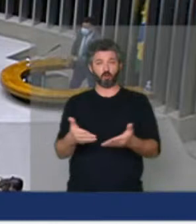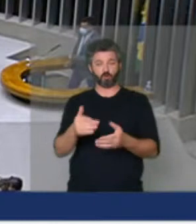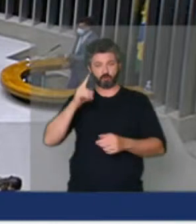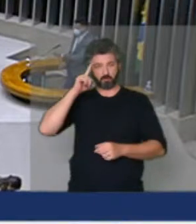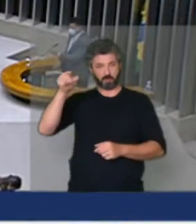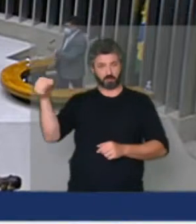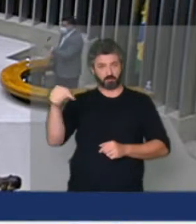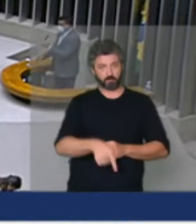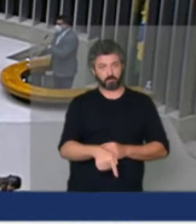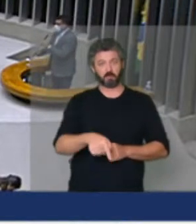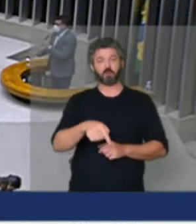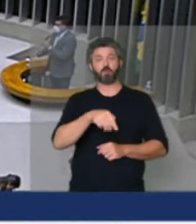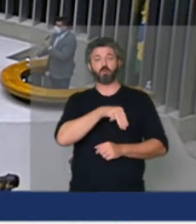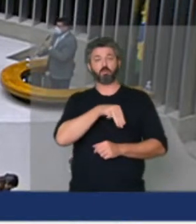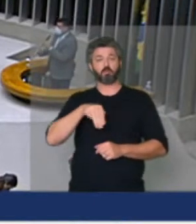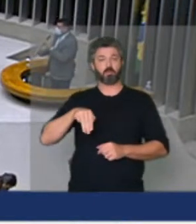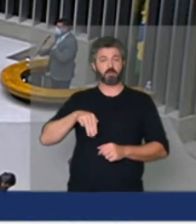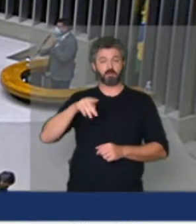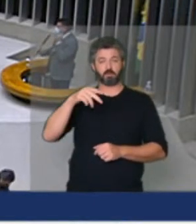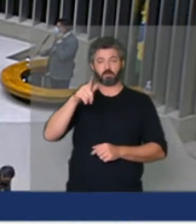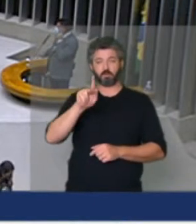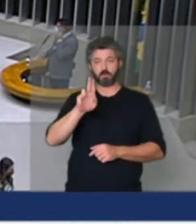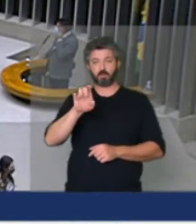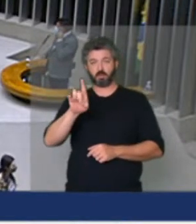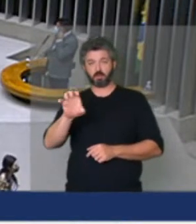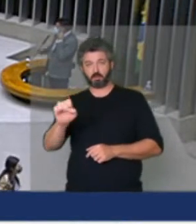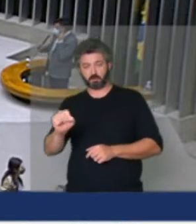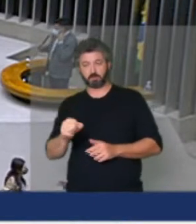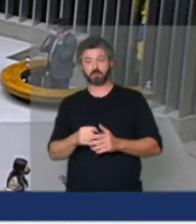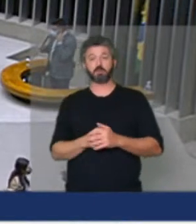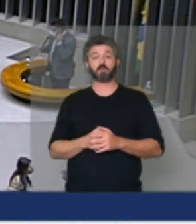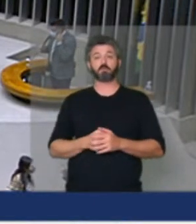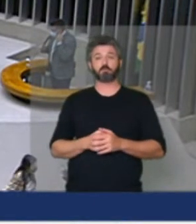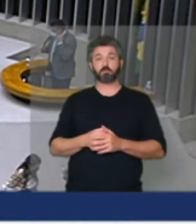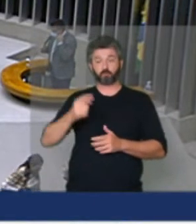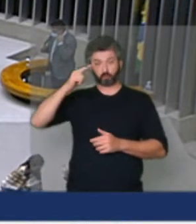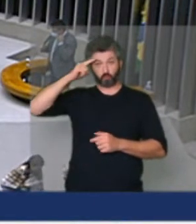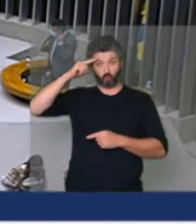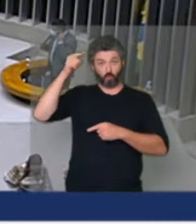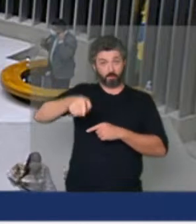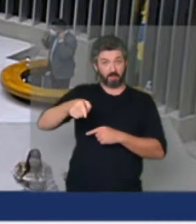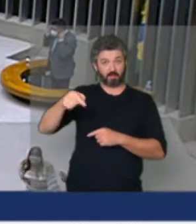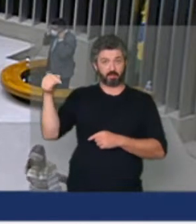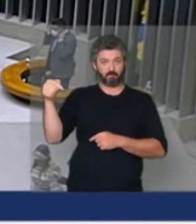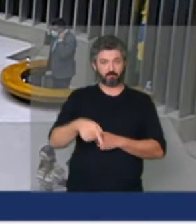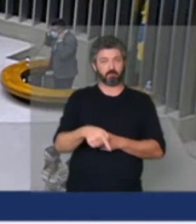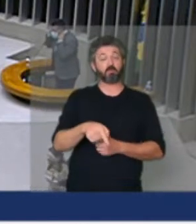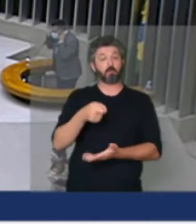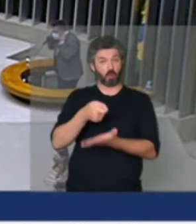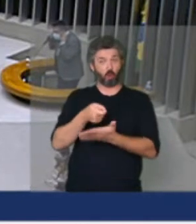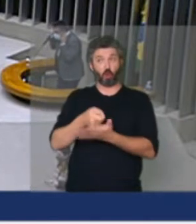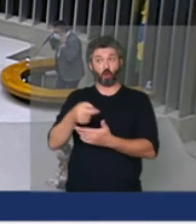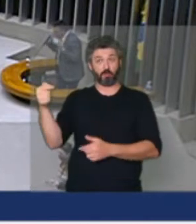A VIR E O QUE SE PRETENDE COM LEMBRANDO QUE... CONVOCAÇÃ O... O MINISTRO ESTÁ OBRIGADO ESSE REQUERIMENTO É QUE ESSA CONVOCAÇÃO SE TRANSFORME EM